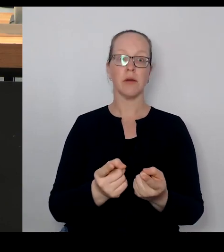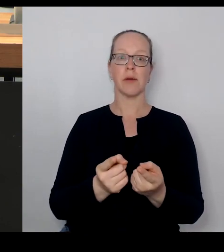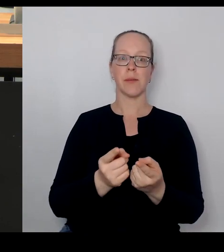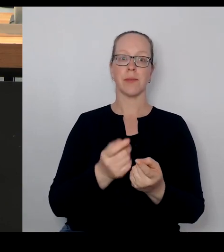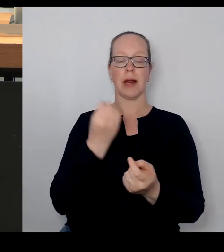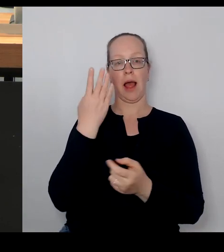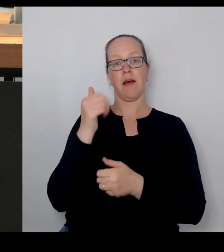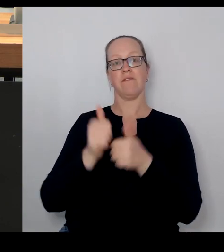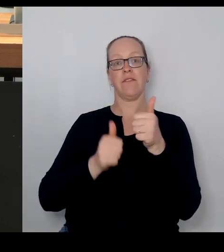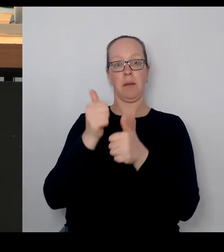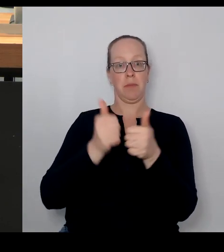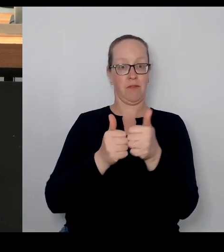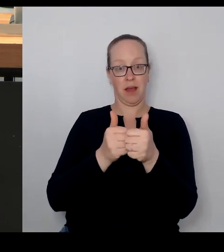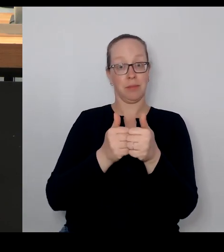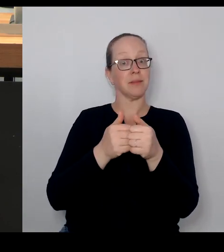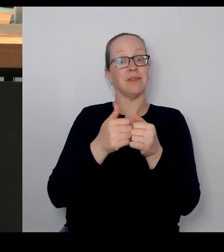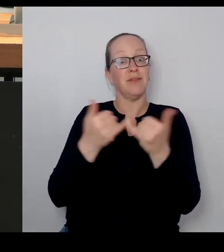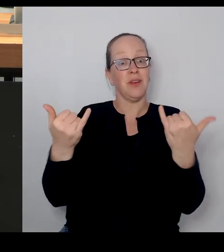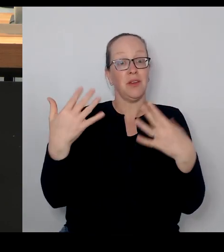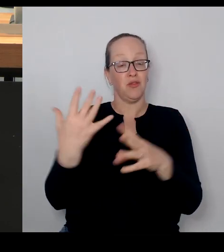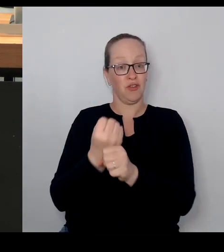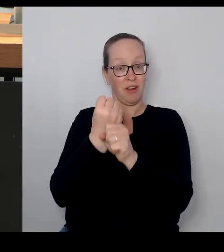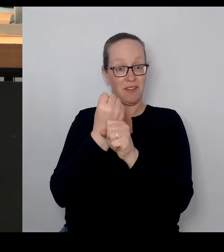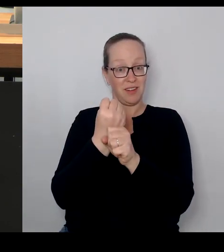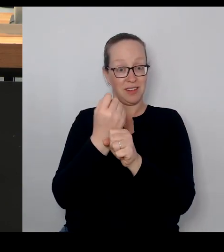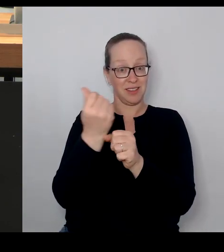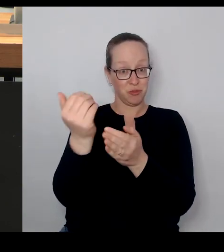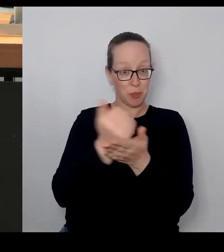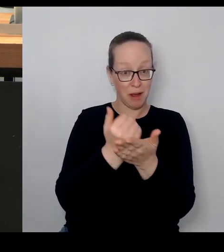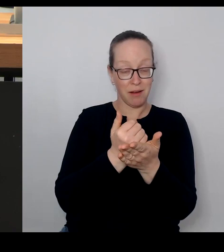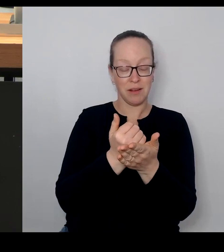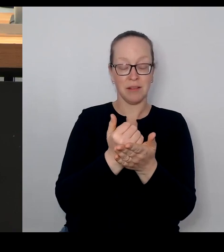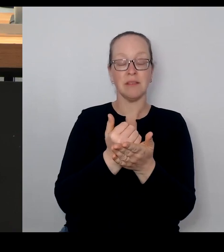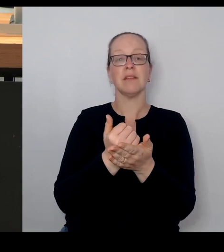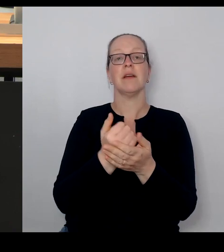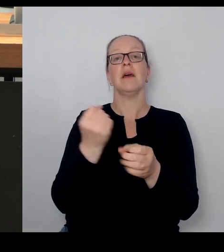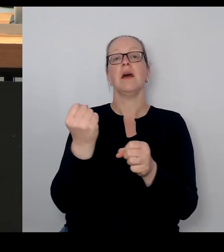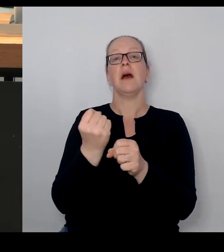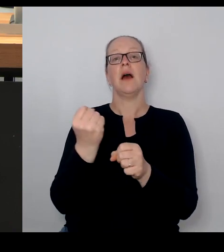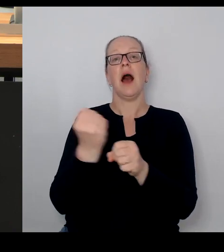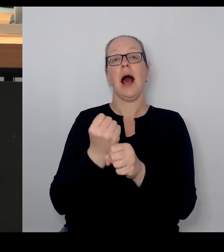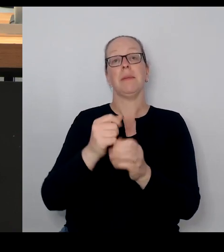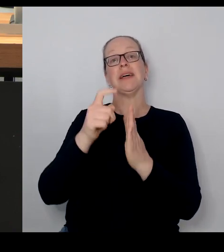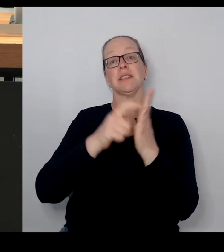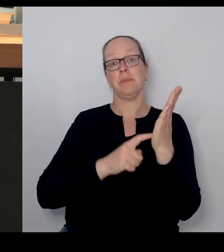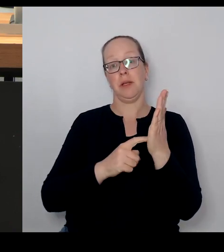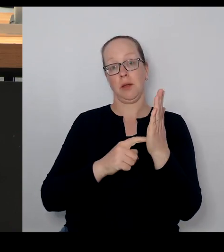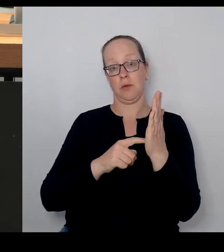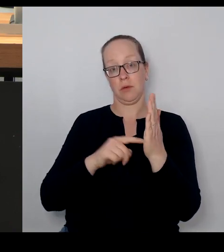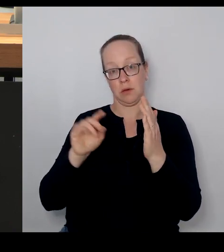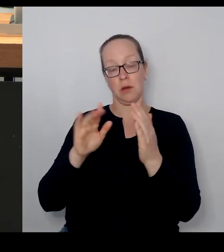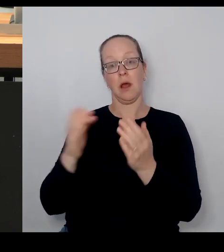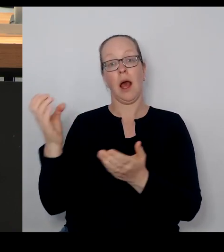Und deshalb unterstützen natürlich auch die Gewerkschaften berechtigterweise die Forderung nach der Rekommunalisierung der Schulreinigung.